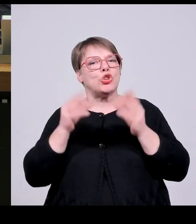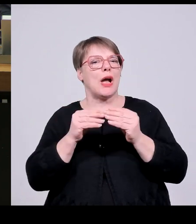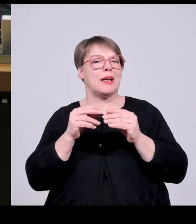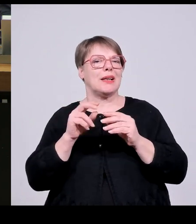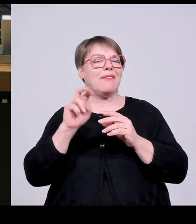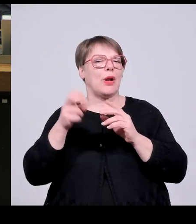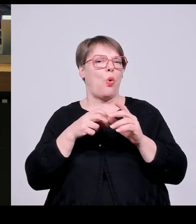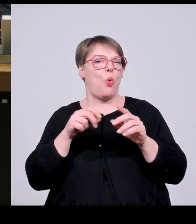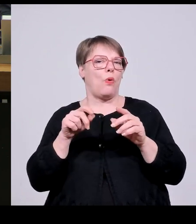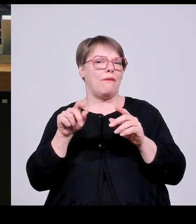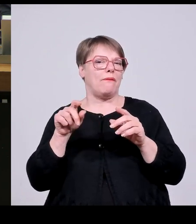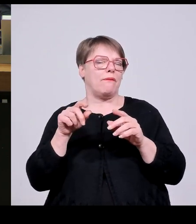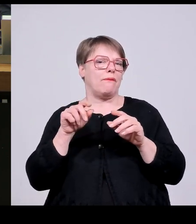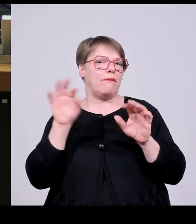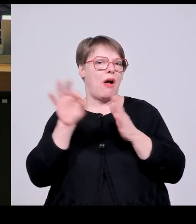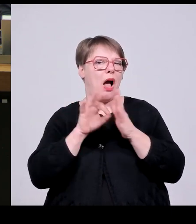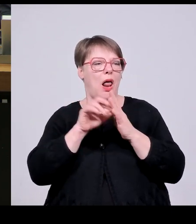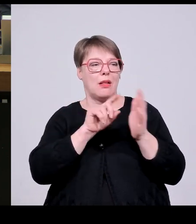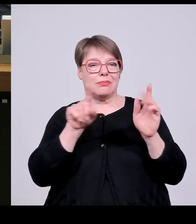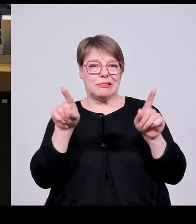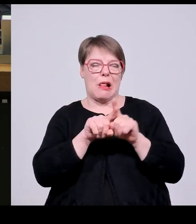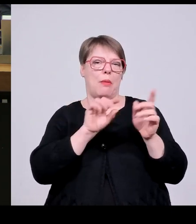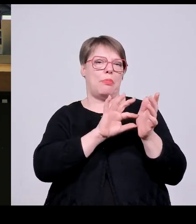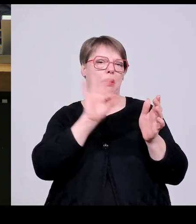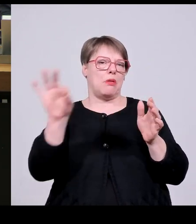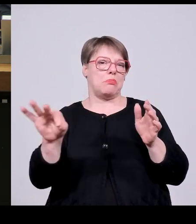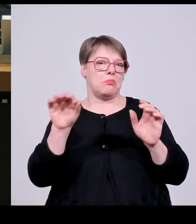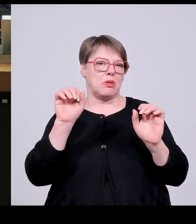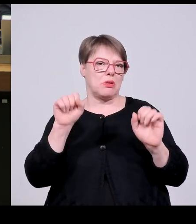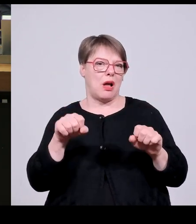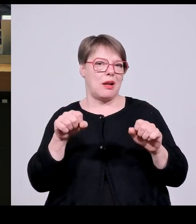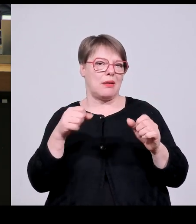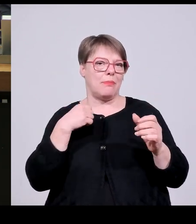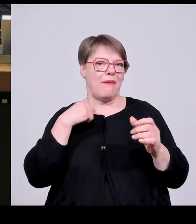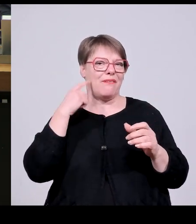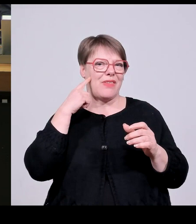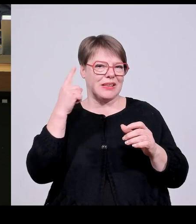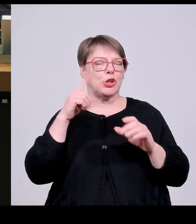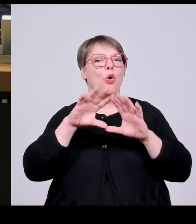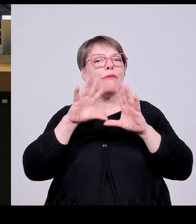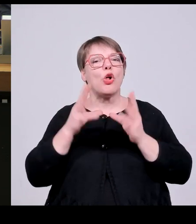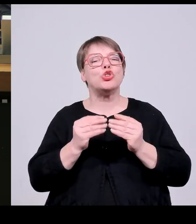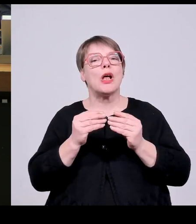Es liegen verschiedene Rechtsmeinungen vor. Und das ist heute nicht entscheidungsreif, was sich